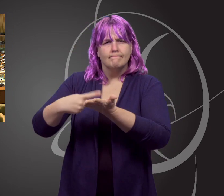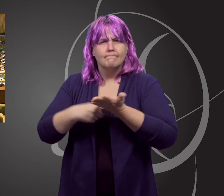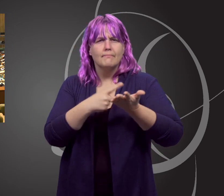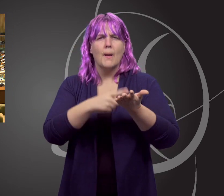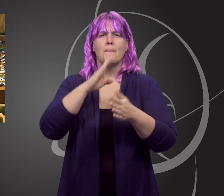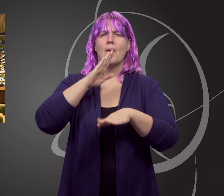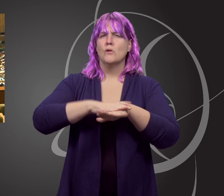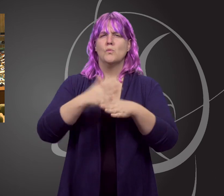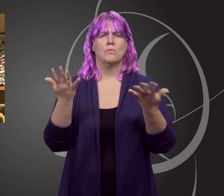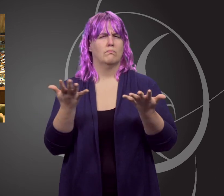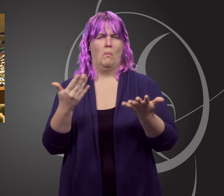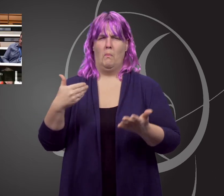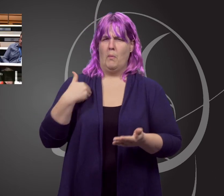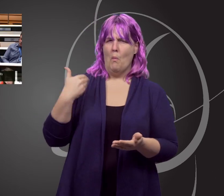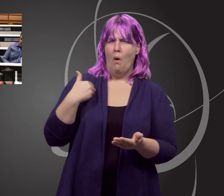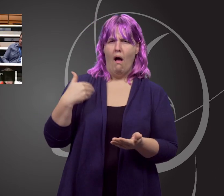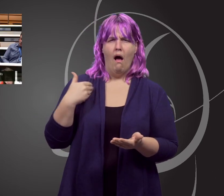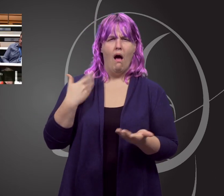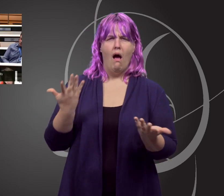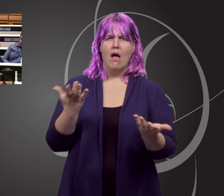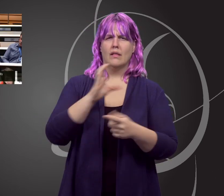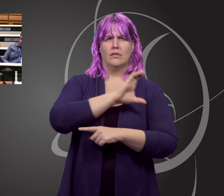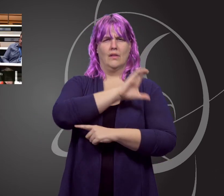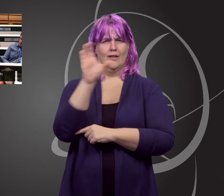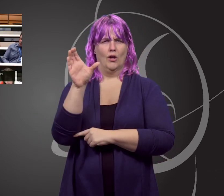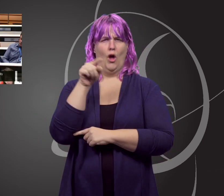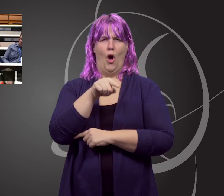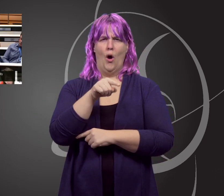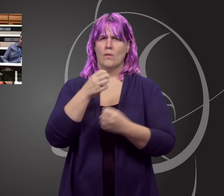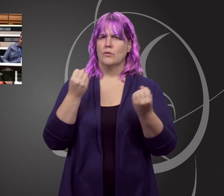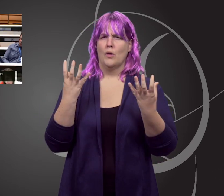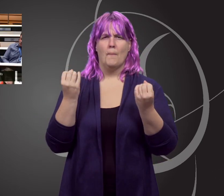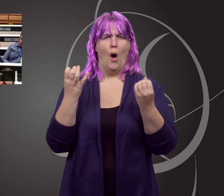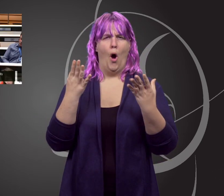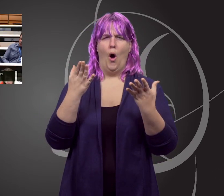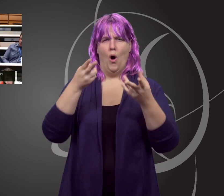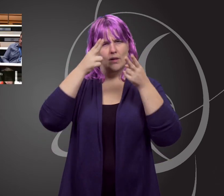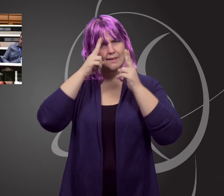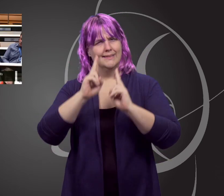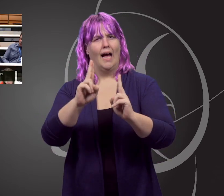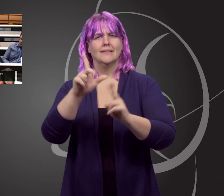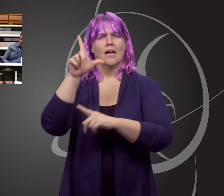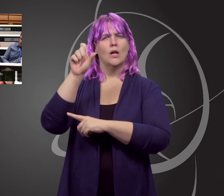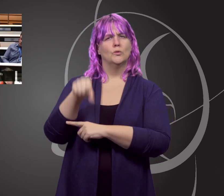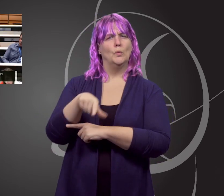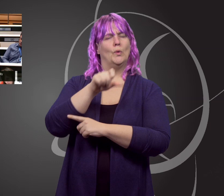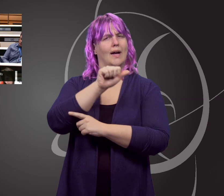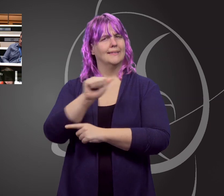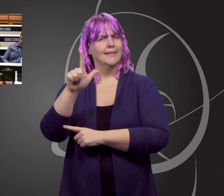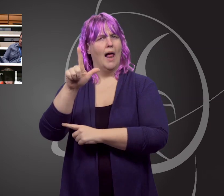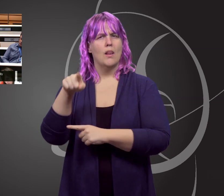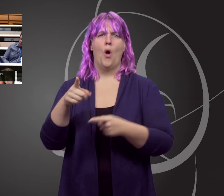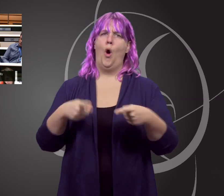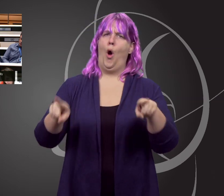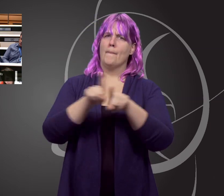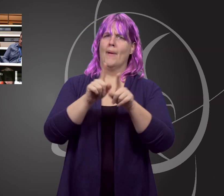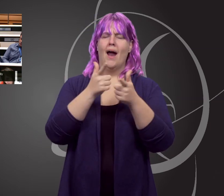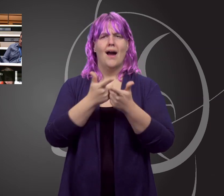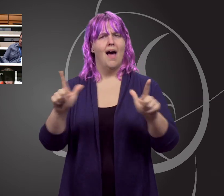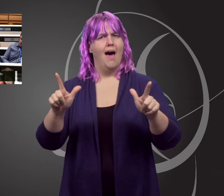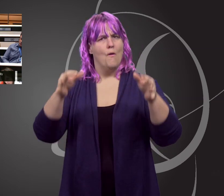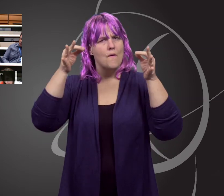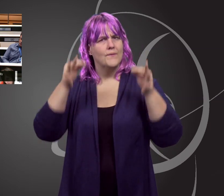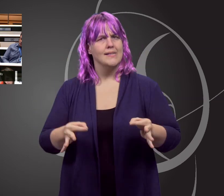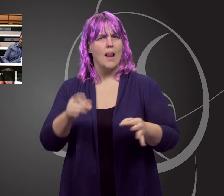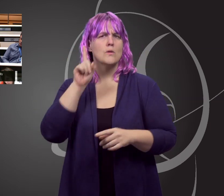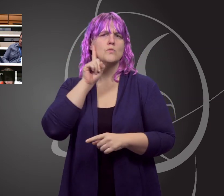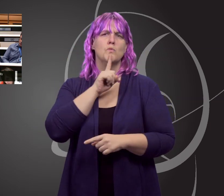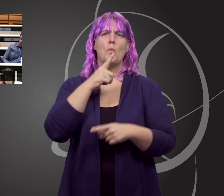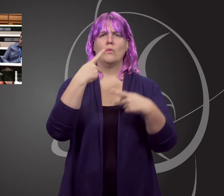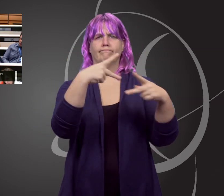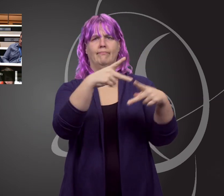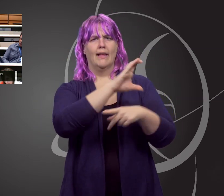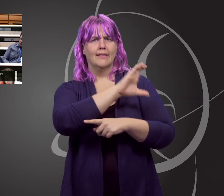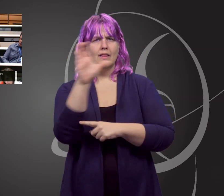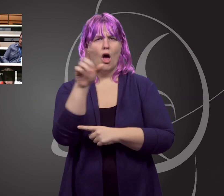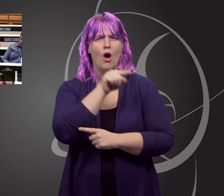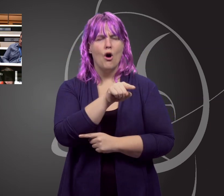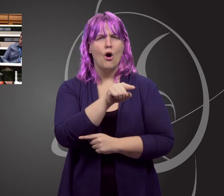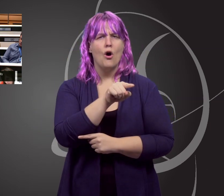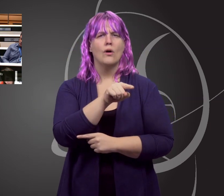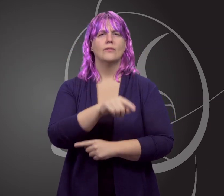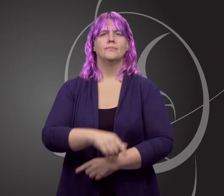de l’absence de reconnaissance de la LSQ et de l’ASL comme langues officielles des Sourds au Canada.